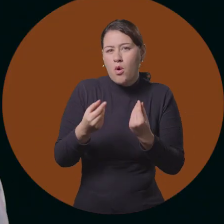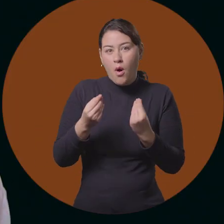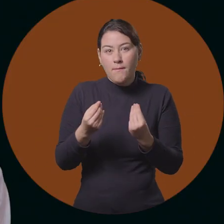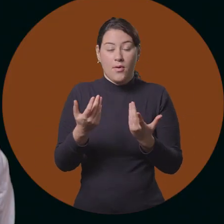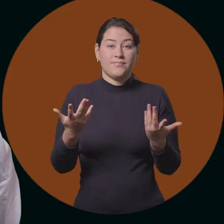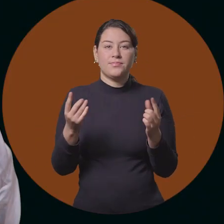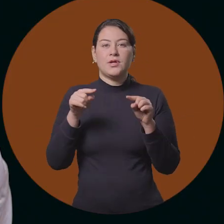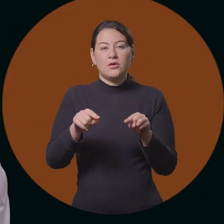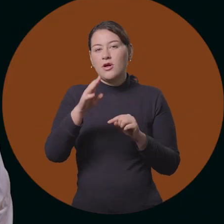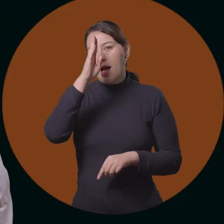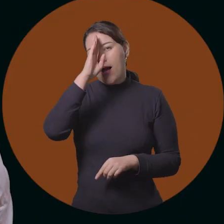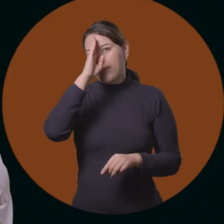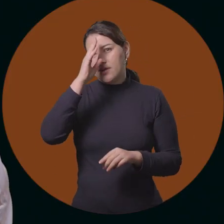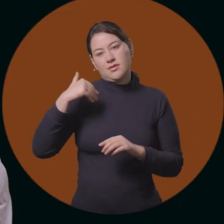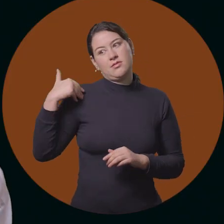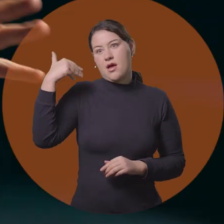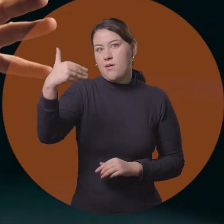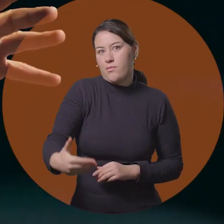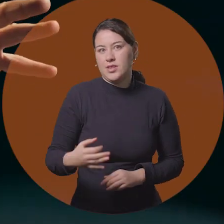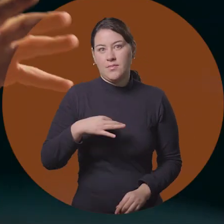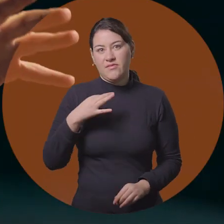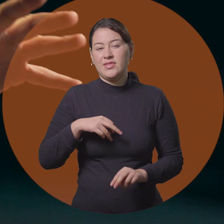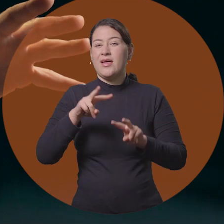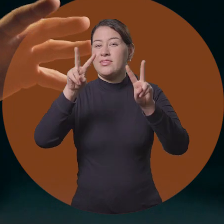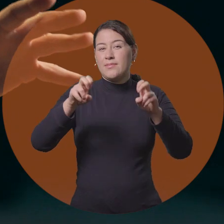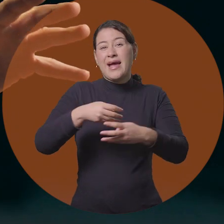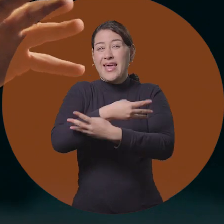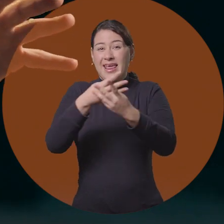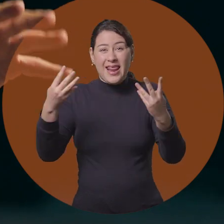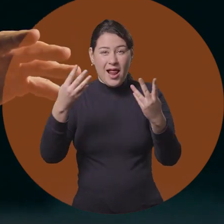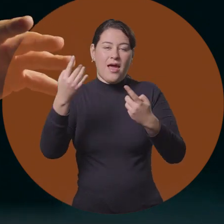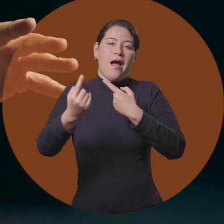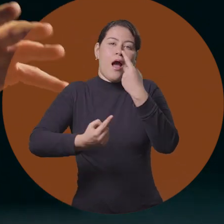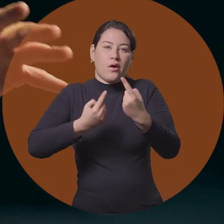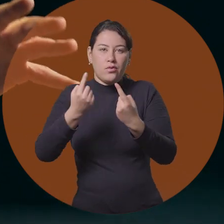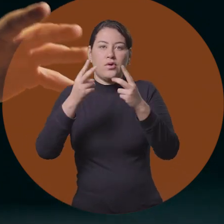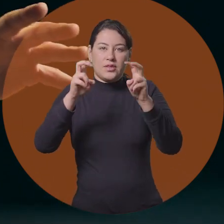Pero eso lo tuve que aprender mucho tiempo después. Para el sistema en general, yo creo que hay algunas cosas que hay que enseñar